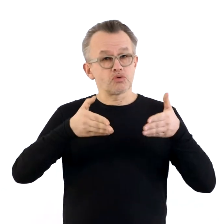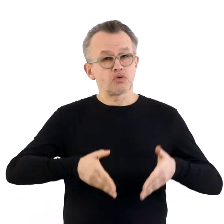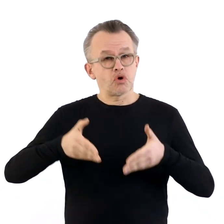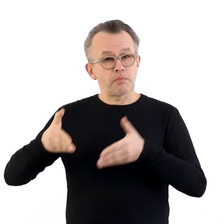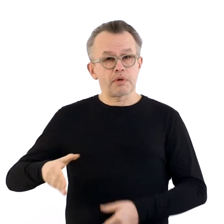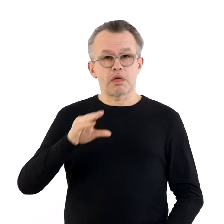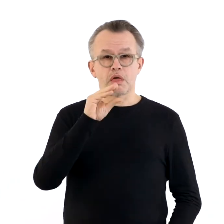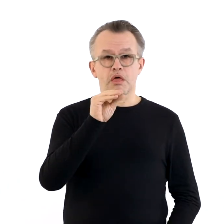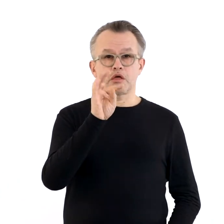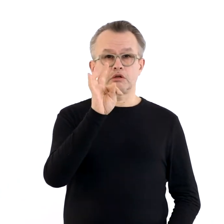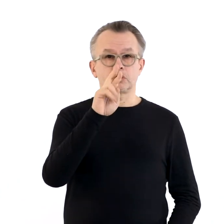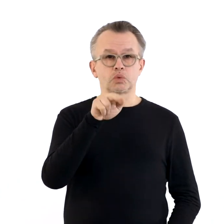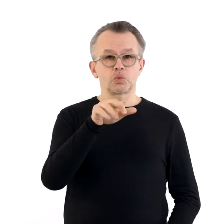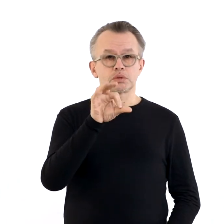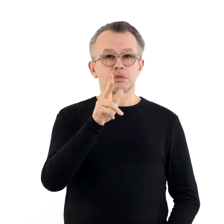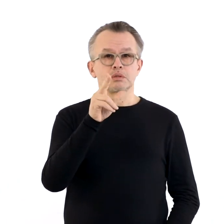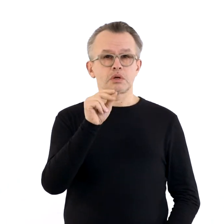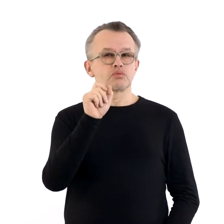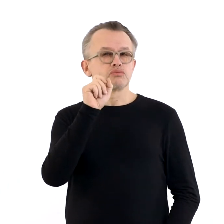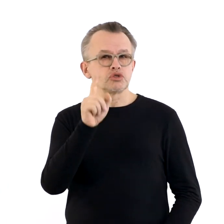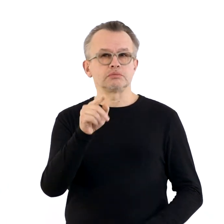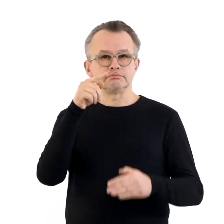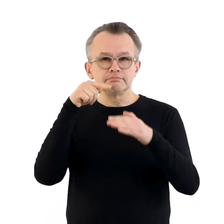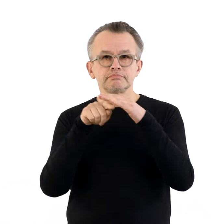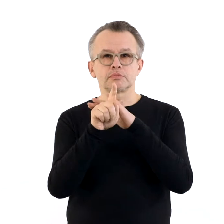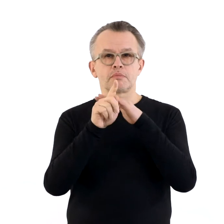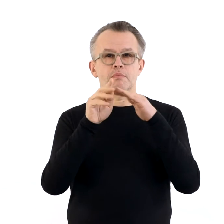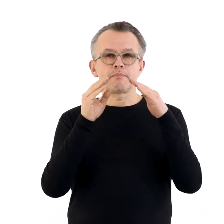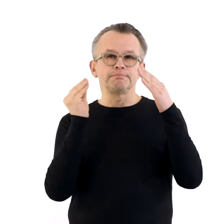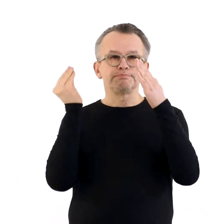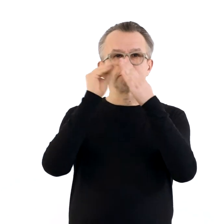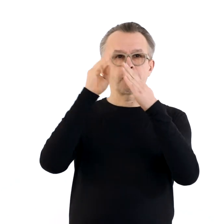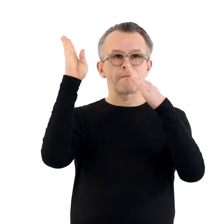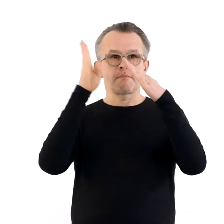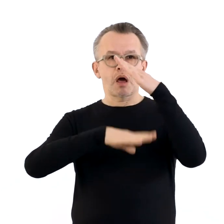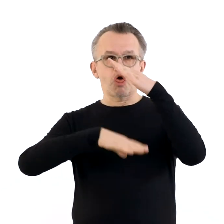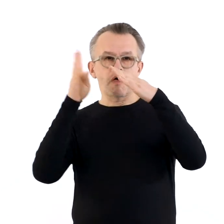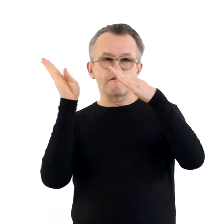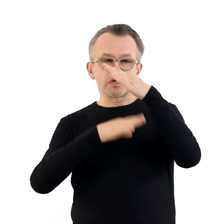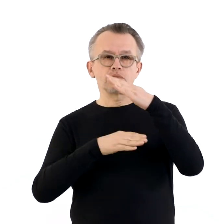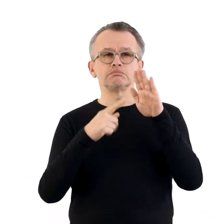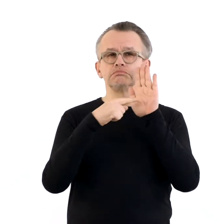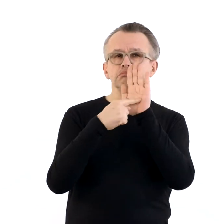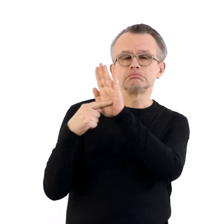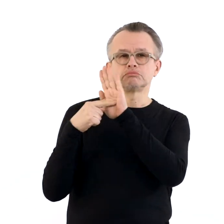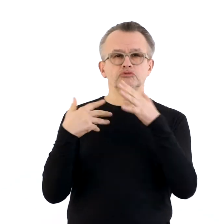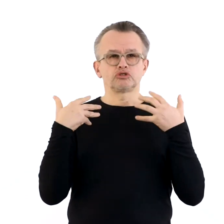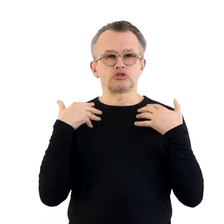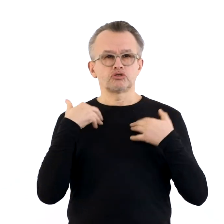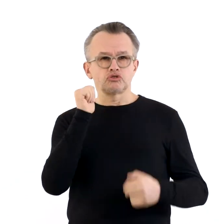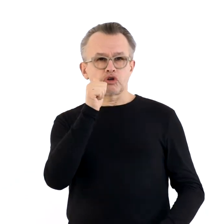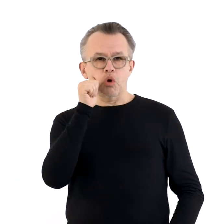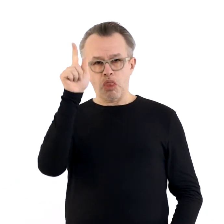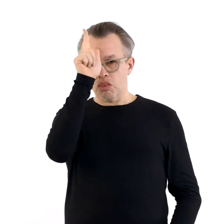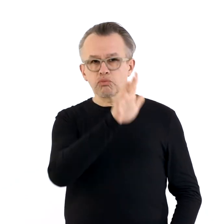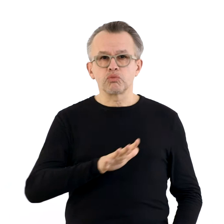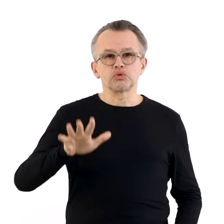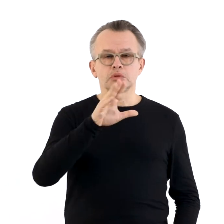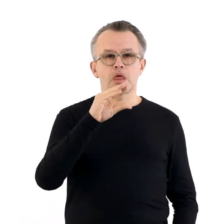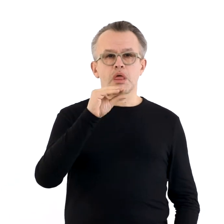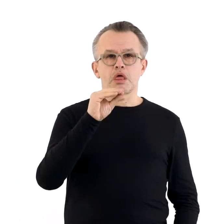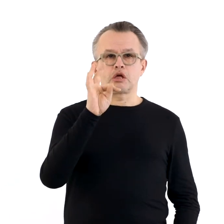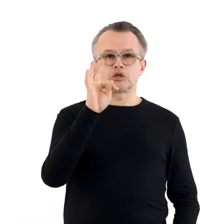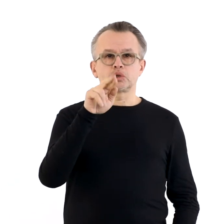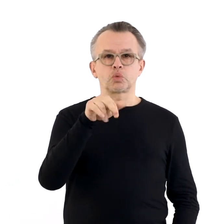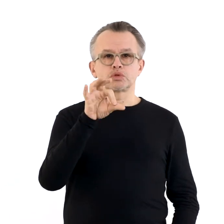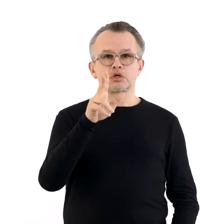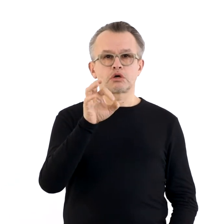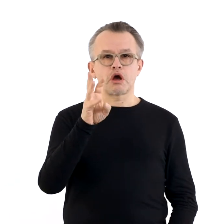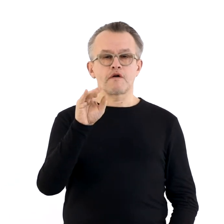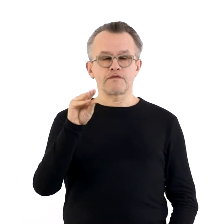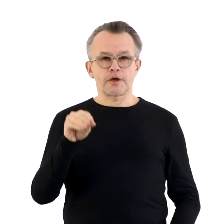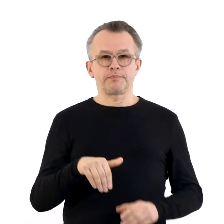Zachowane grobowce etruskie były pokryte malowidłami przedstawiającymi życie codzienne Etrusków